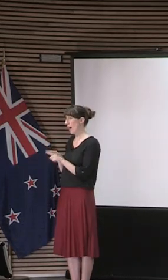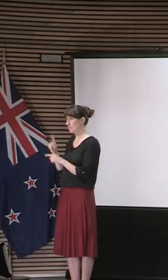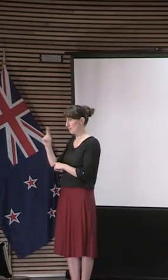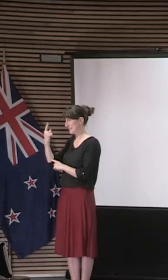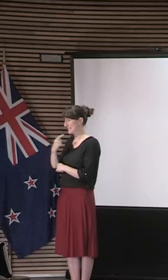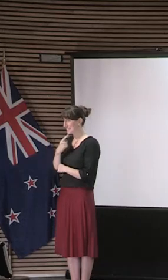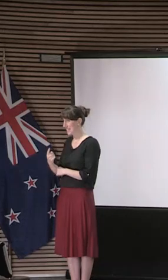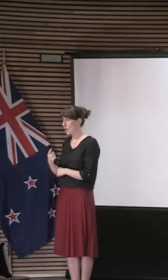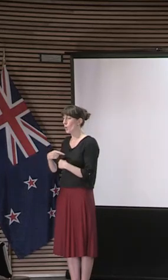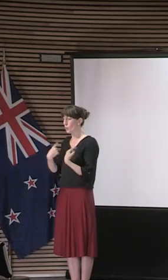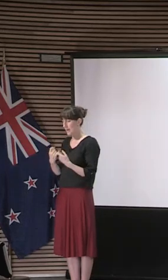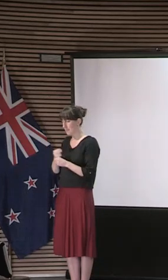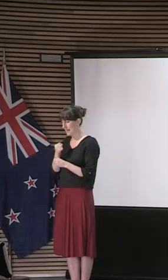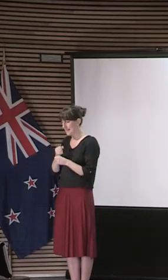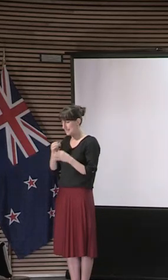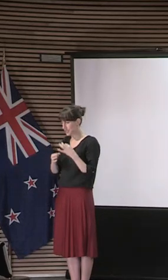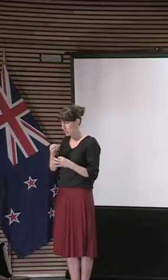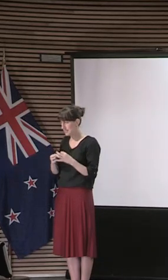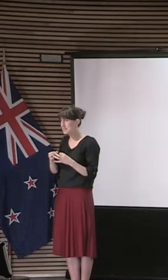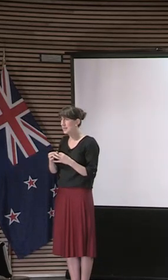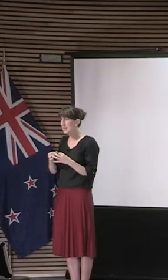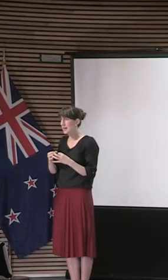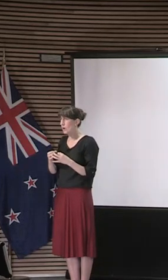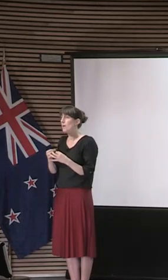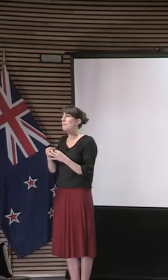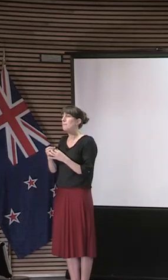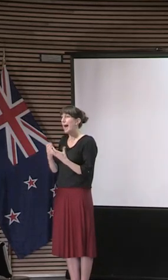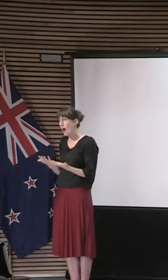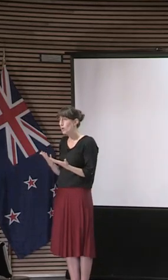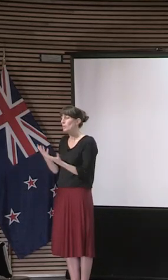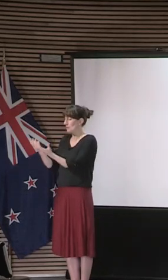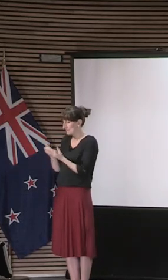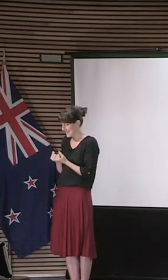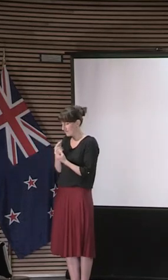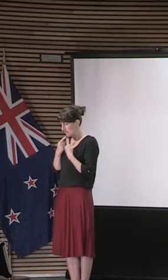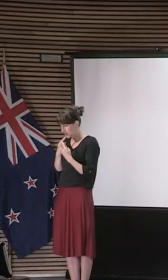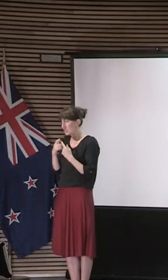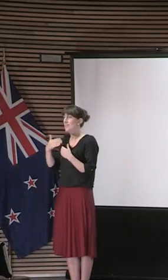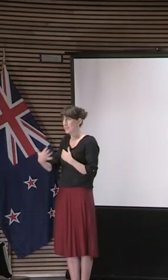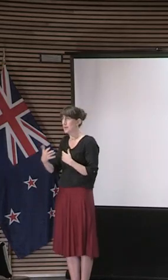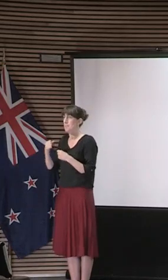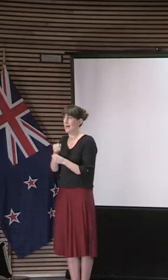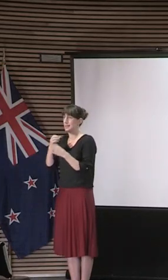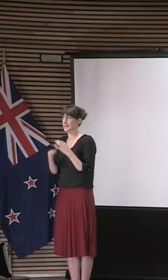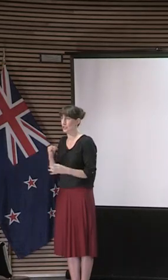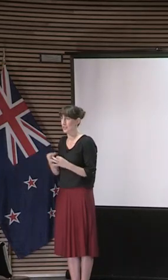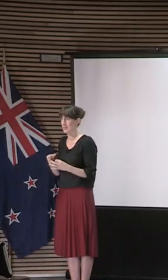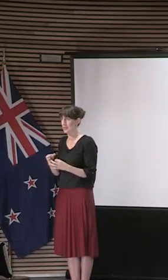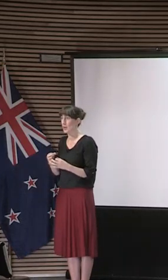whakamuri. I tenei wa, kei te whakatauhia taatau whakatau,